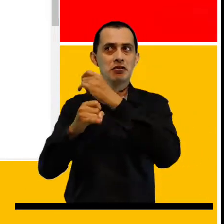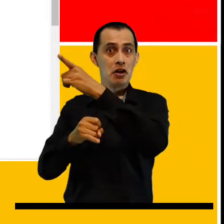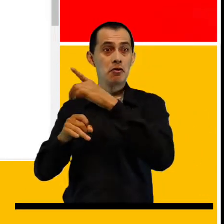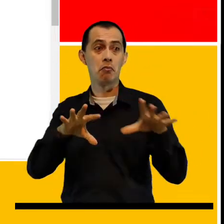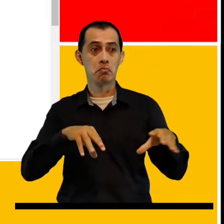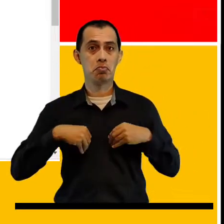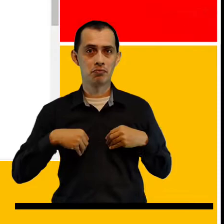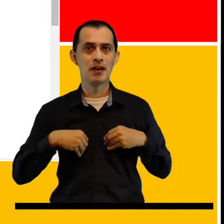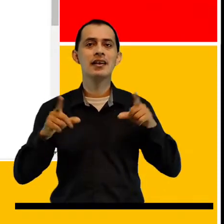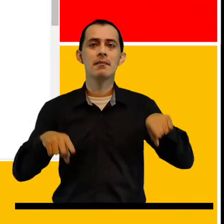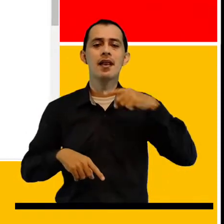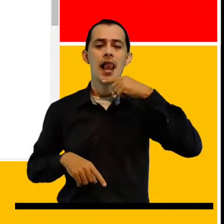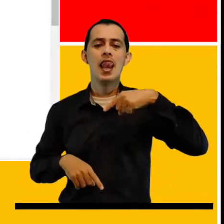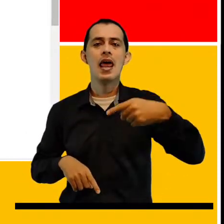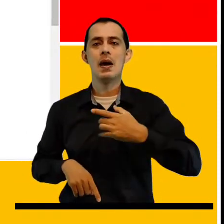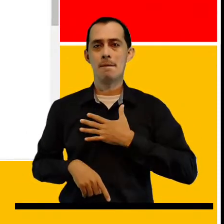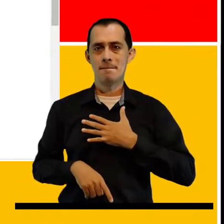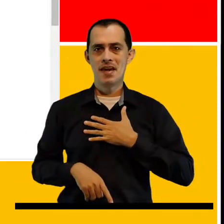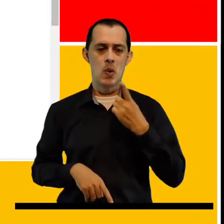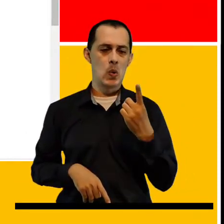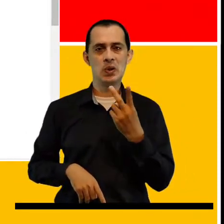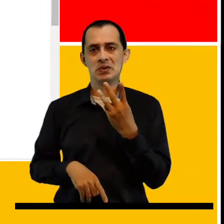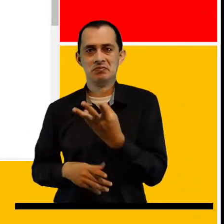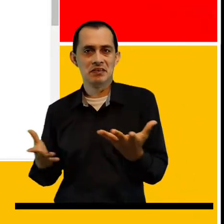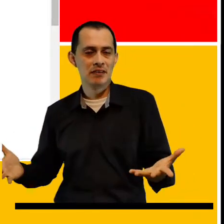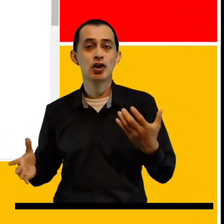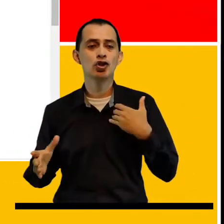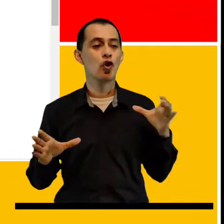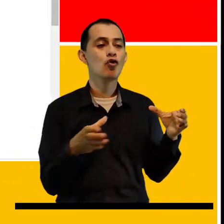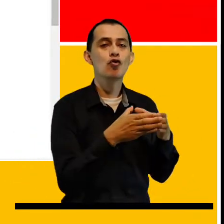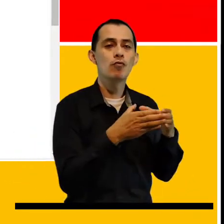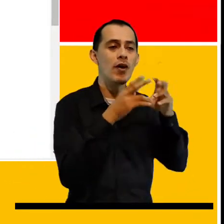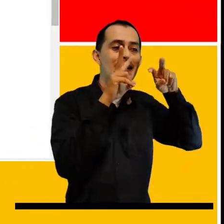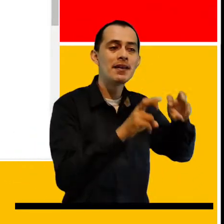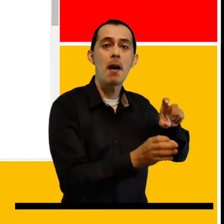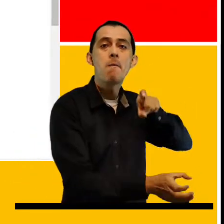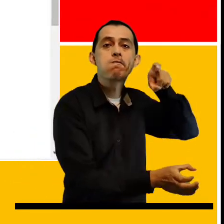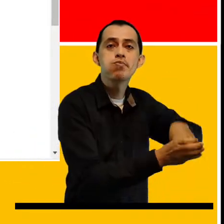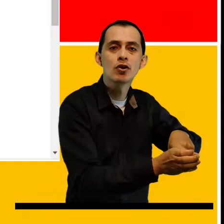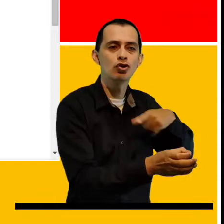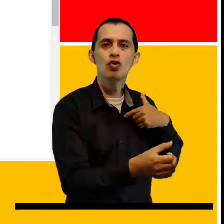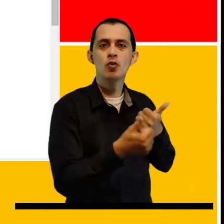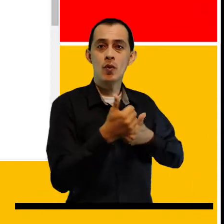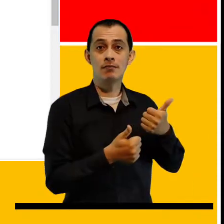a qué grupos de investigación estoy afiliada, se recomienda estar afiliado al menos a uno,